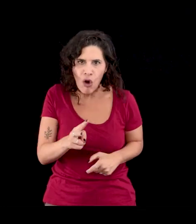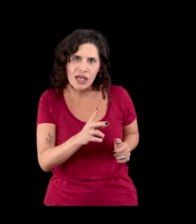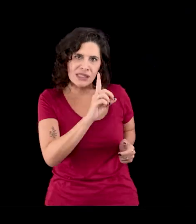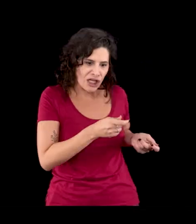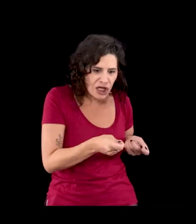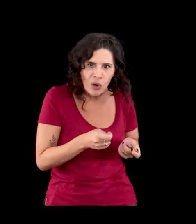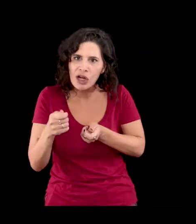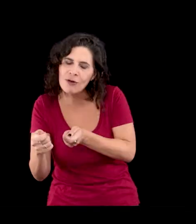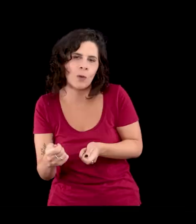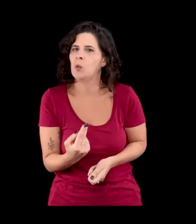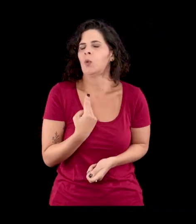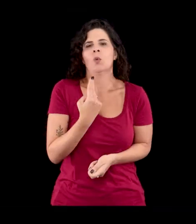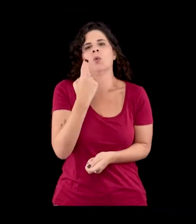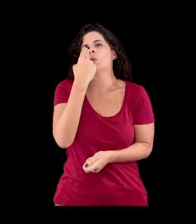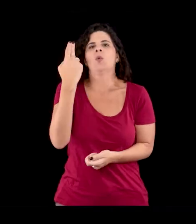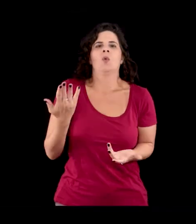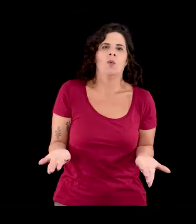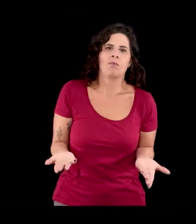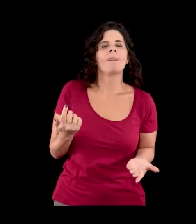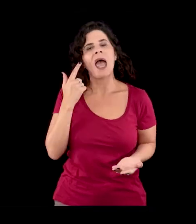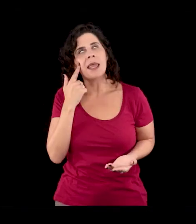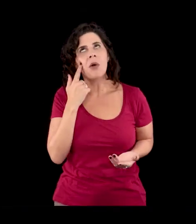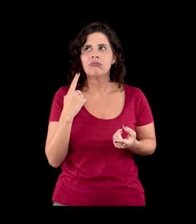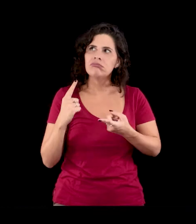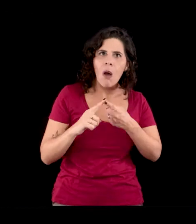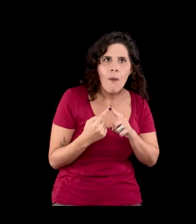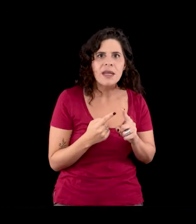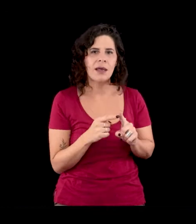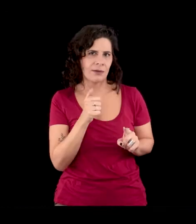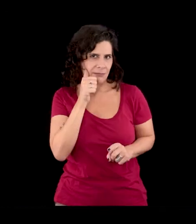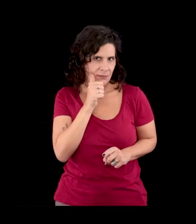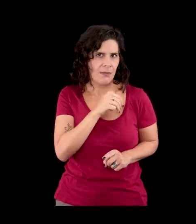e a Arte Global ao mesmo tempo. Mas depois combinando com a Mônica